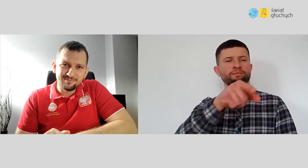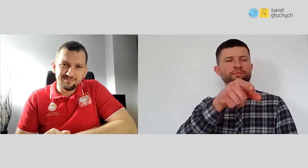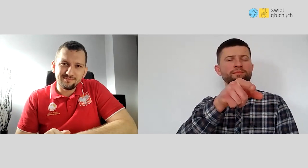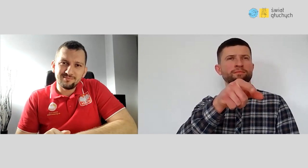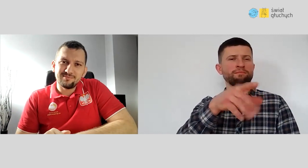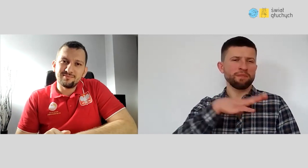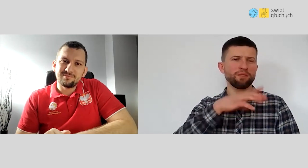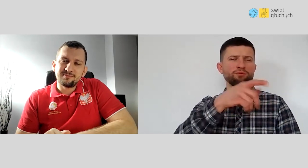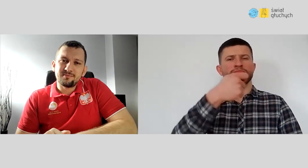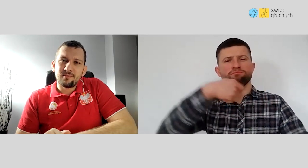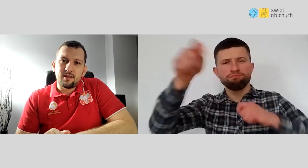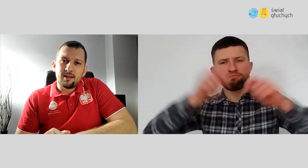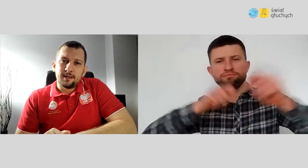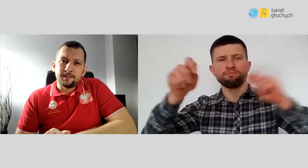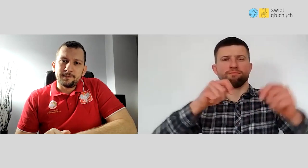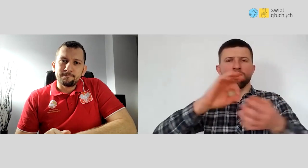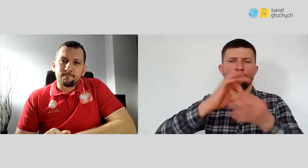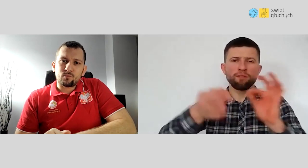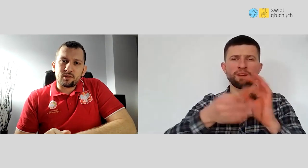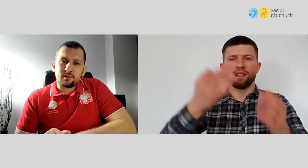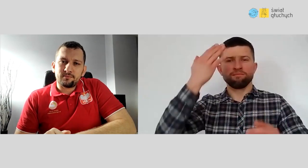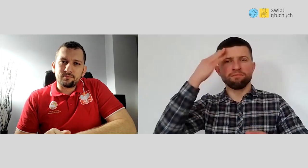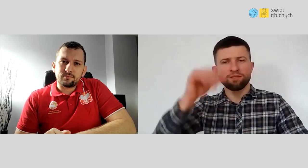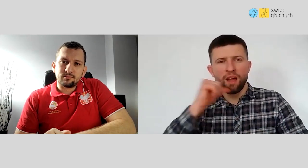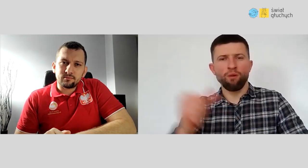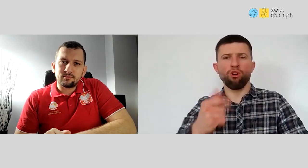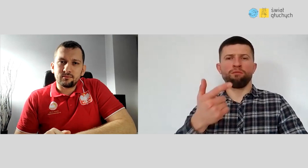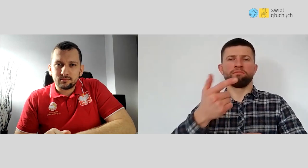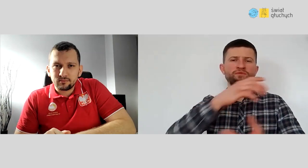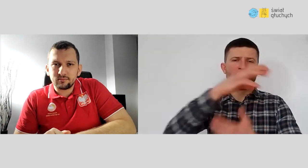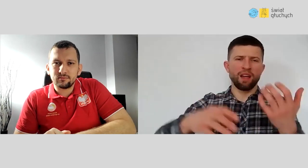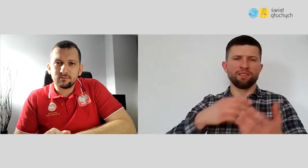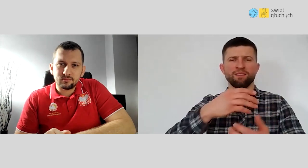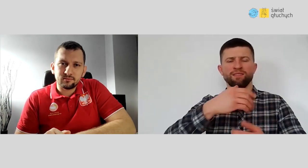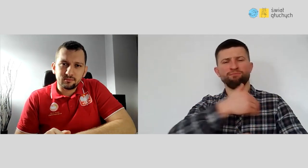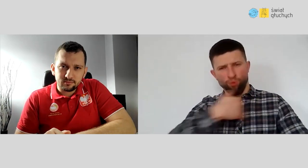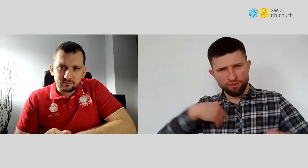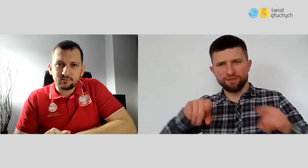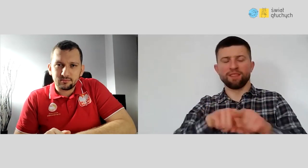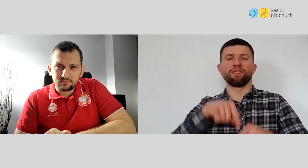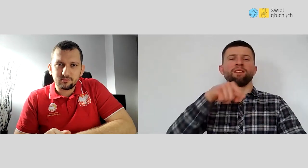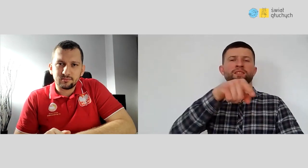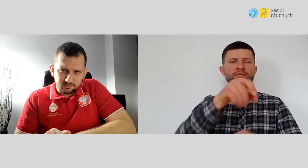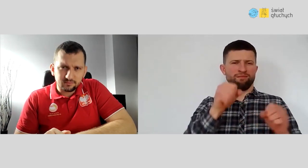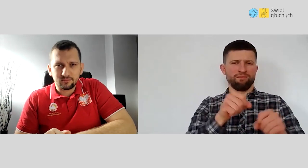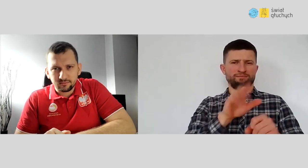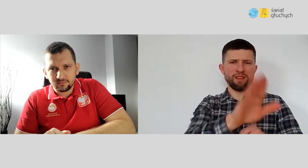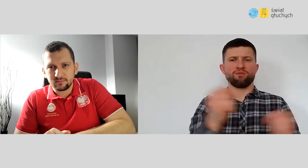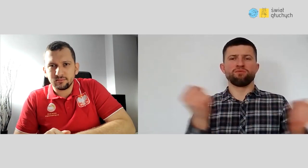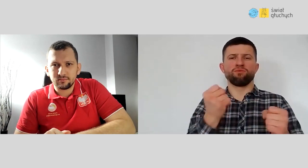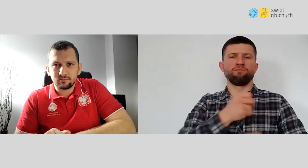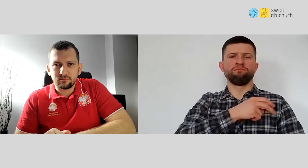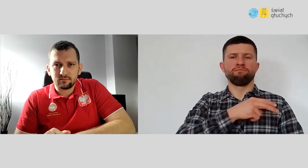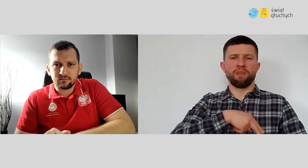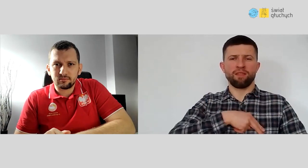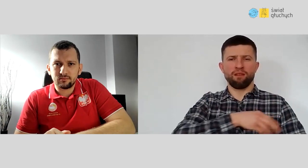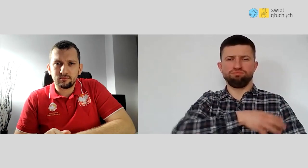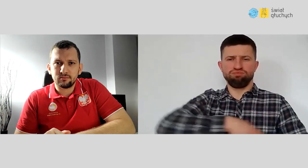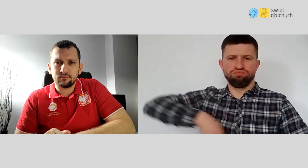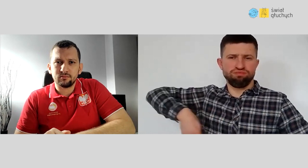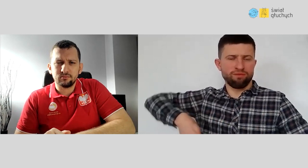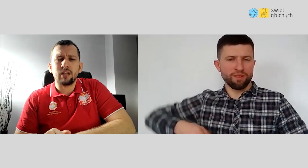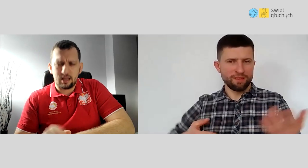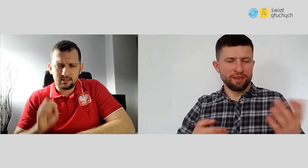Jesteś multimedalistą wielu imprez.